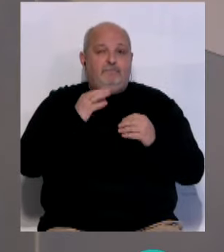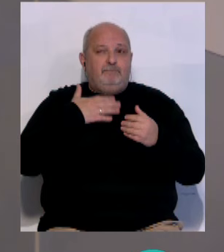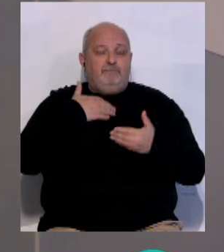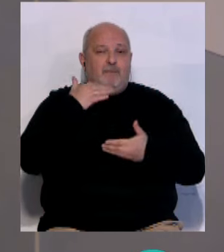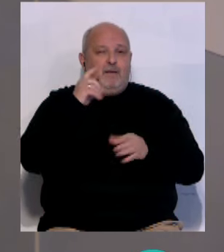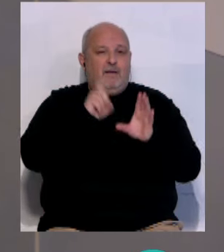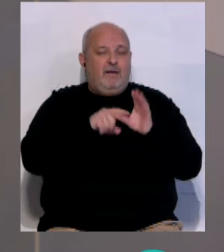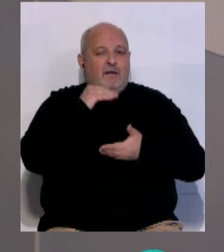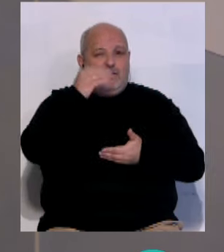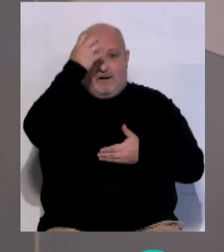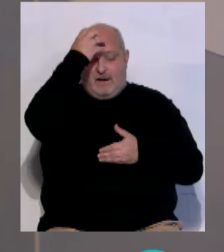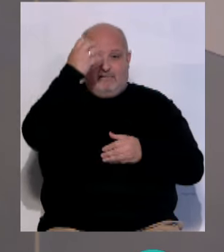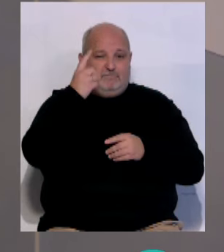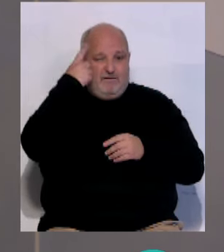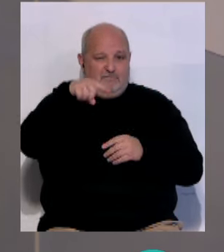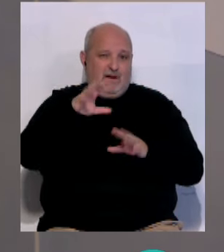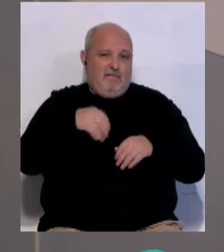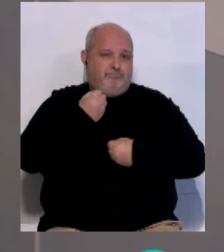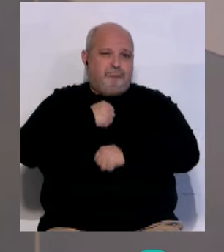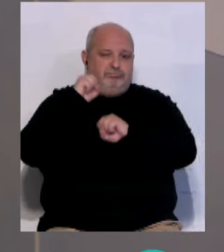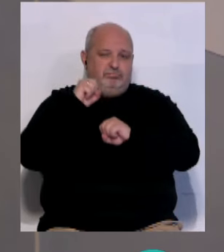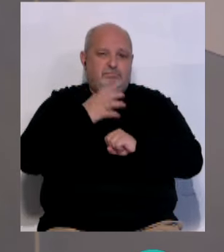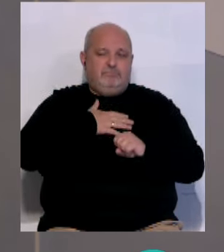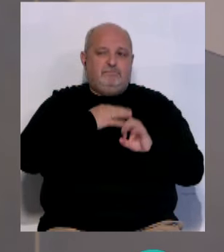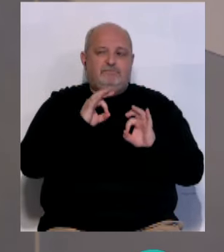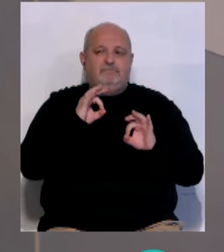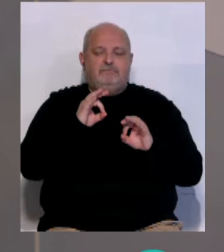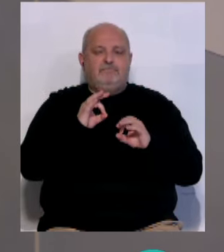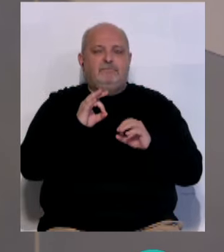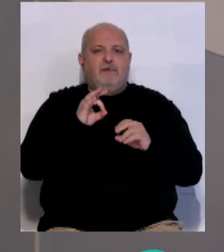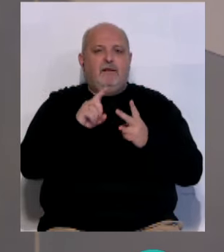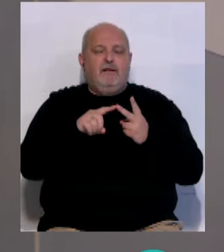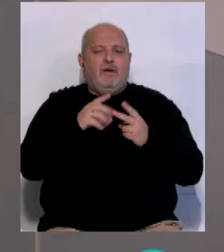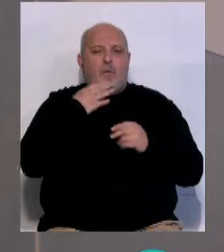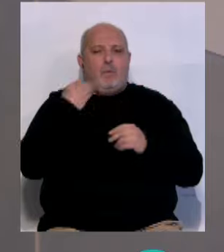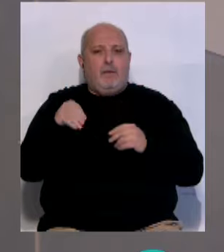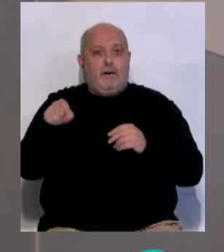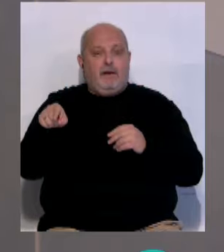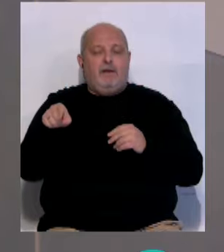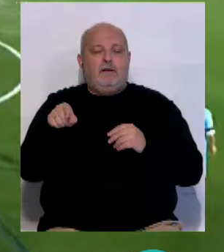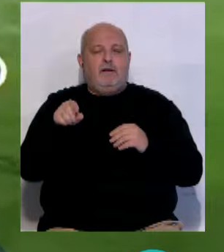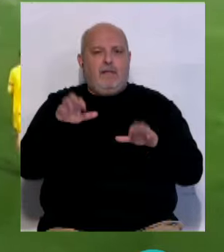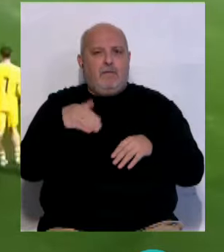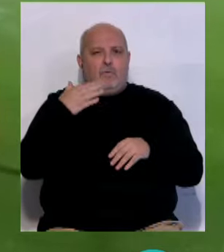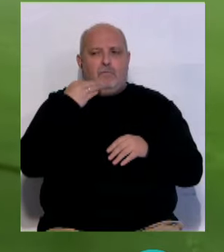de la Copa del Rey en cuanto al primer equipo se refiere Sí al juvenil que ha conseguido un pase